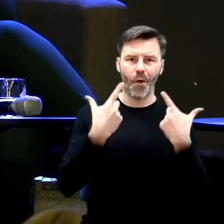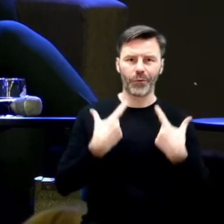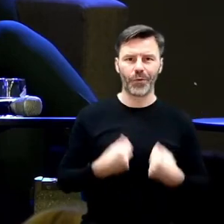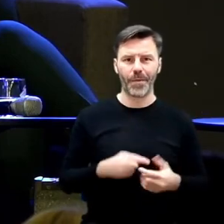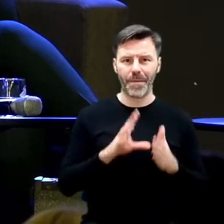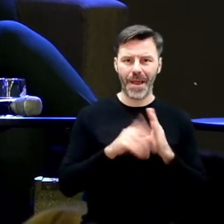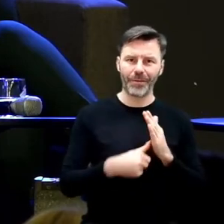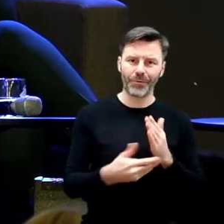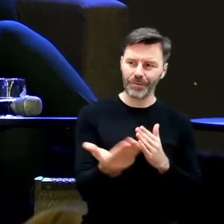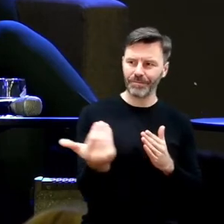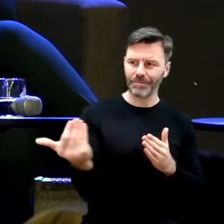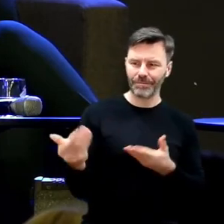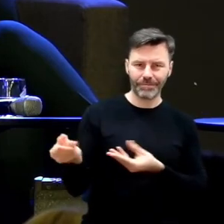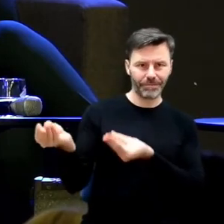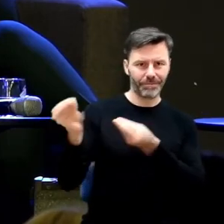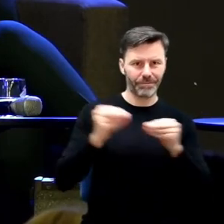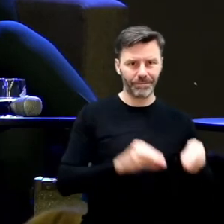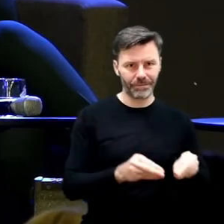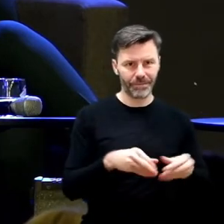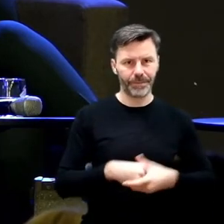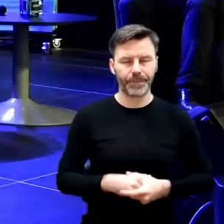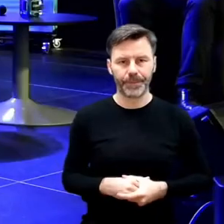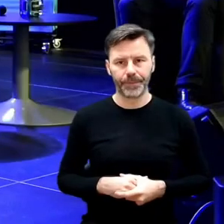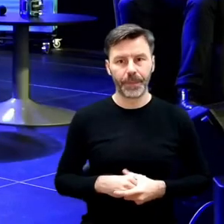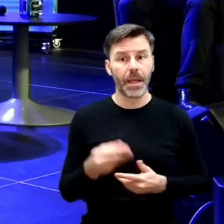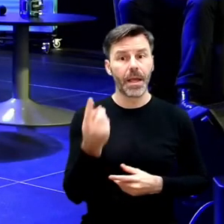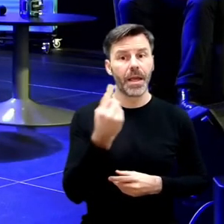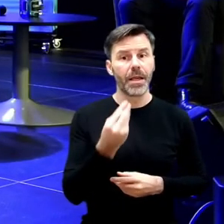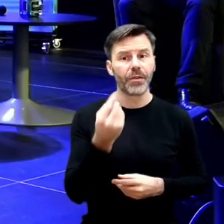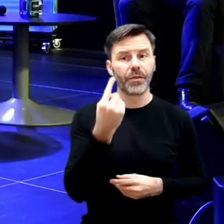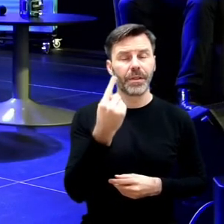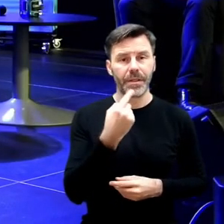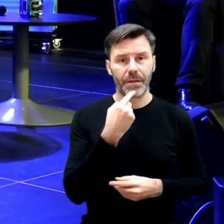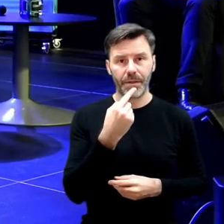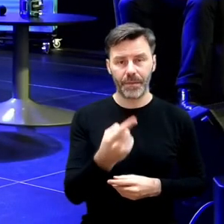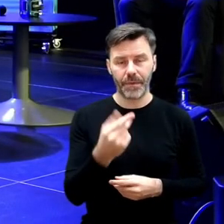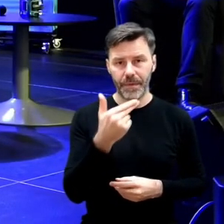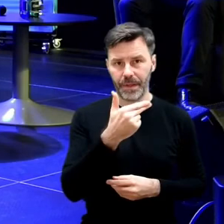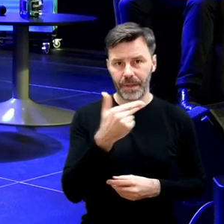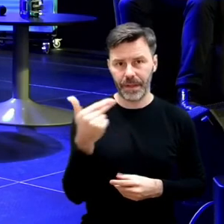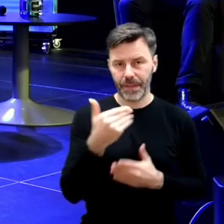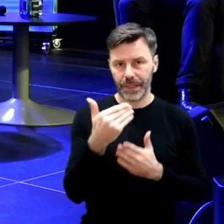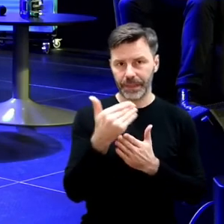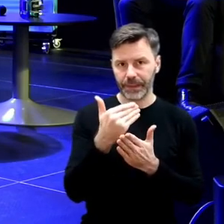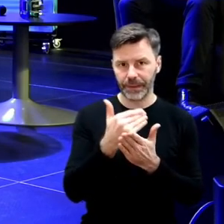Natomiast jeszcze jedno zdanie dotyczące jakby zasad trochę gospodarowania tym zasobem mieszkaniowym.